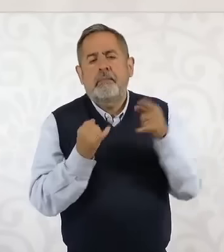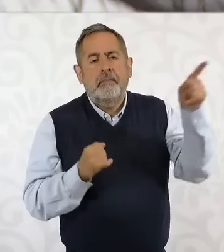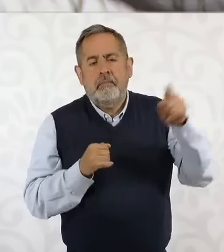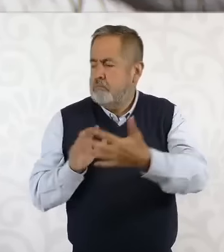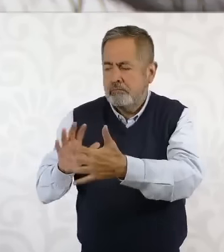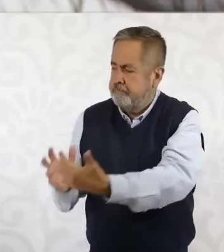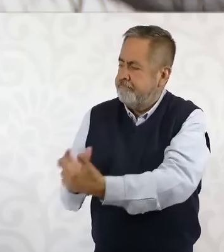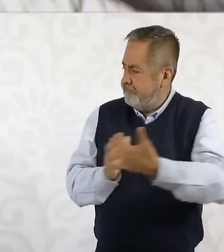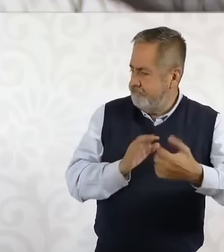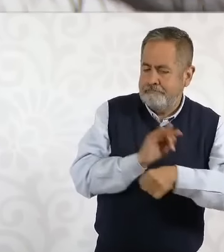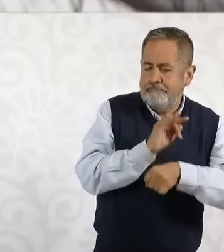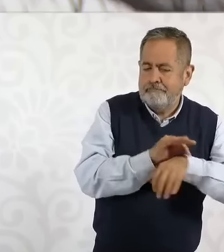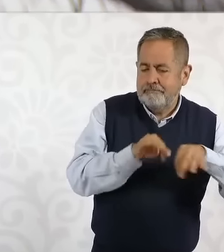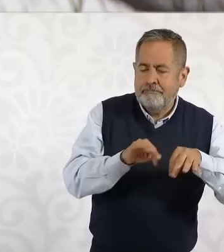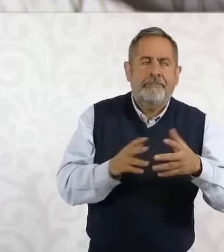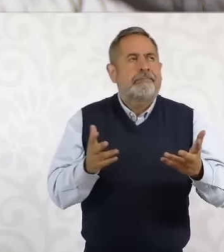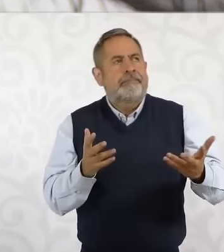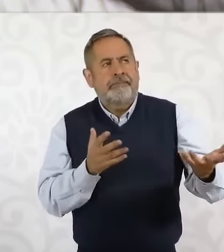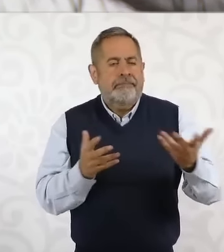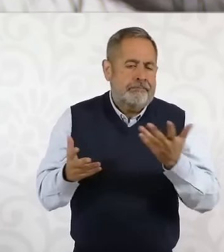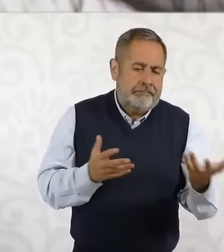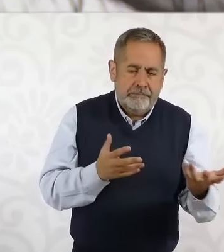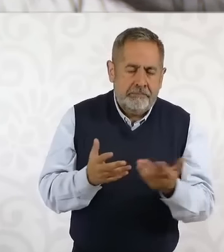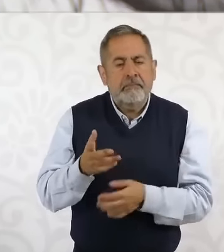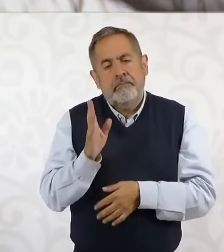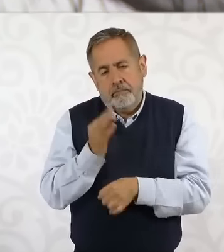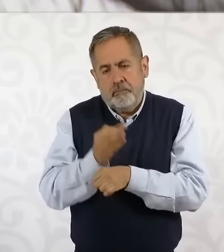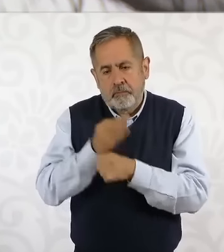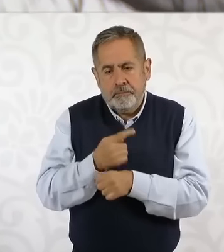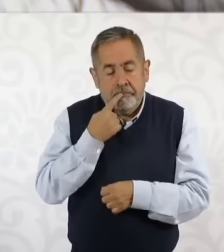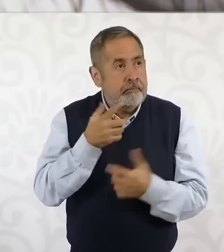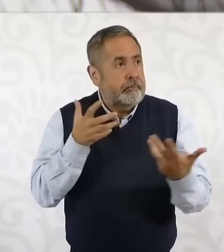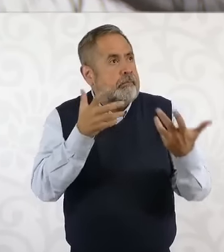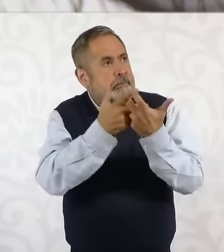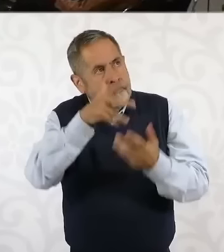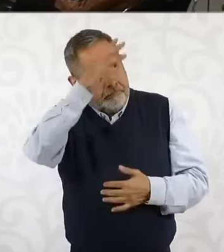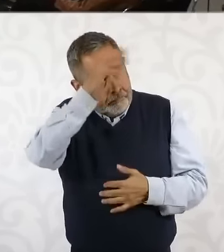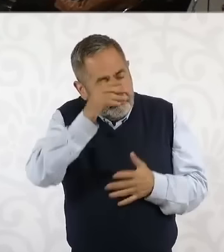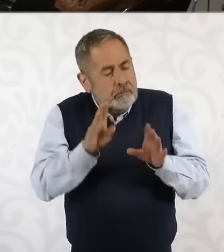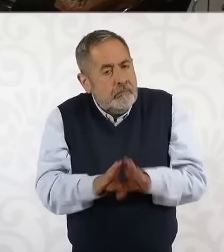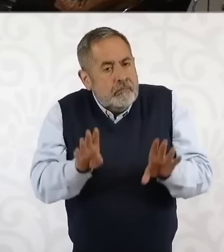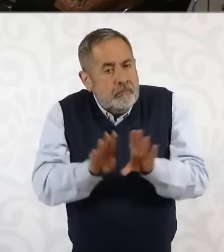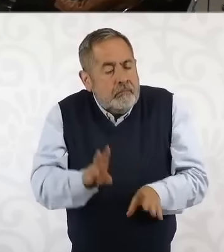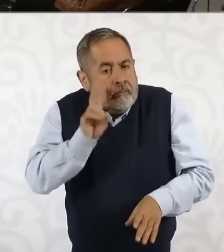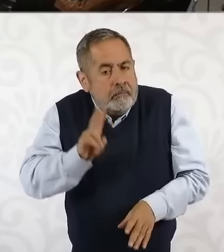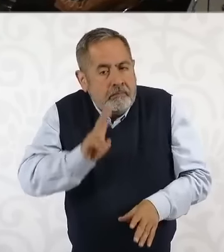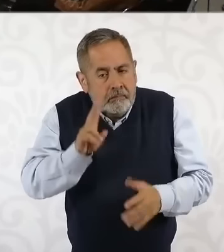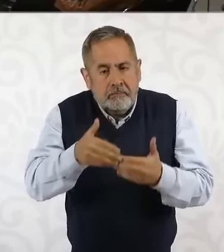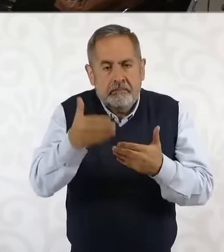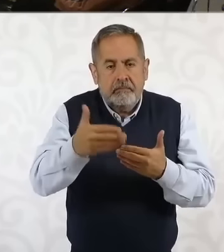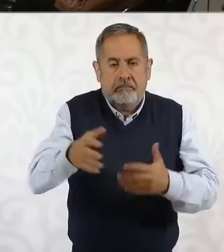es ver de qué manera podemos acordar en la mejor de las condiciones posibles. El consumo privado